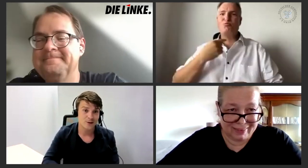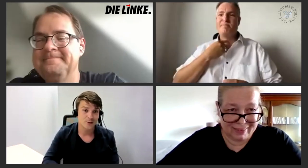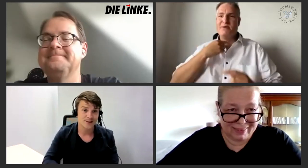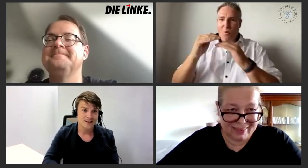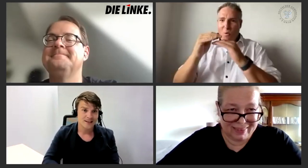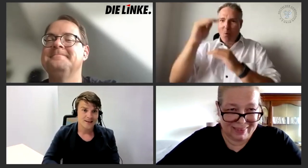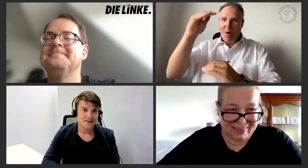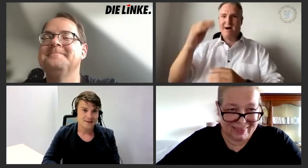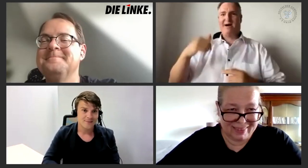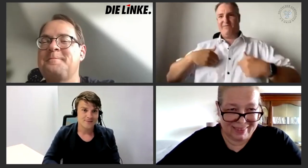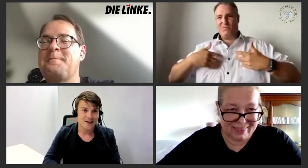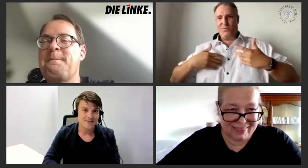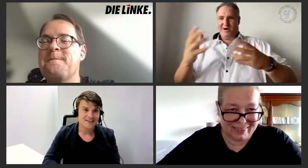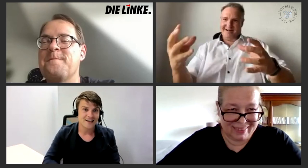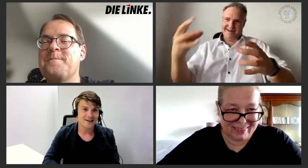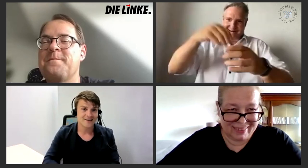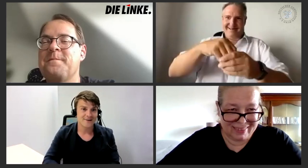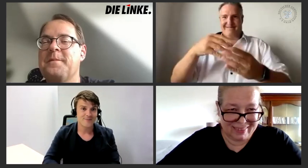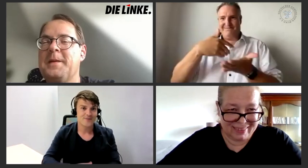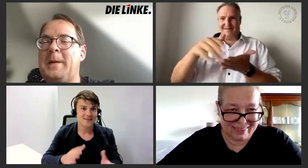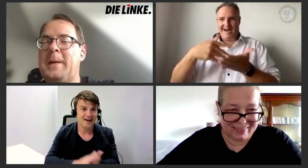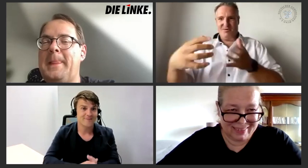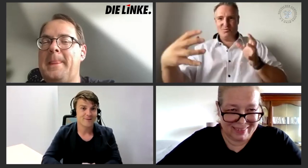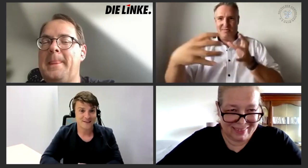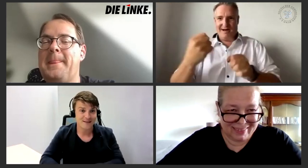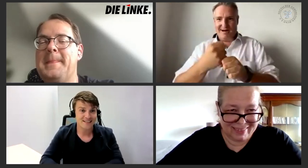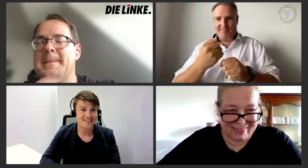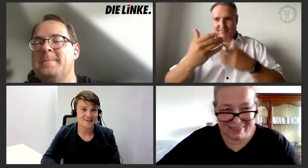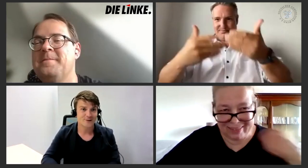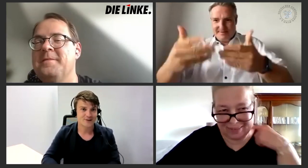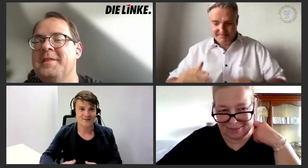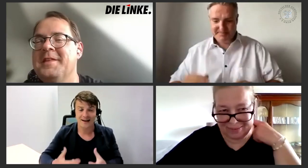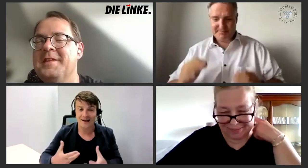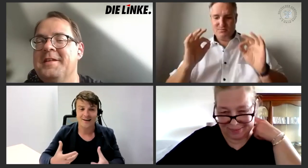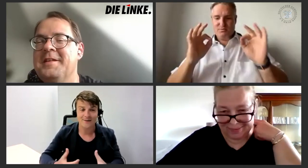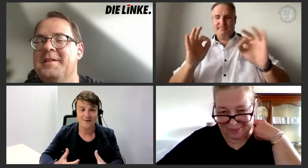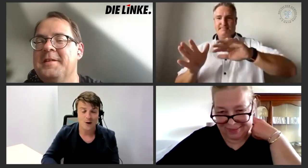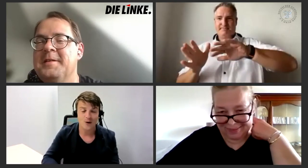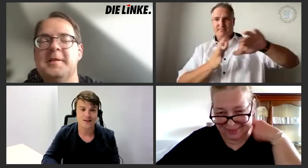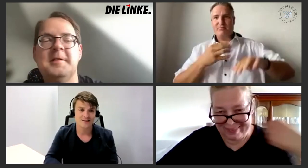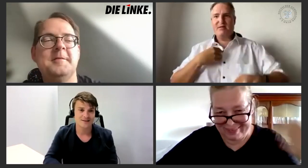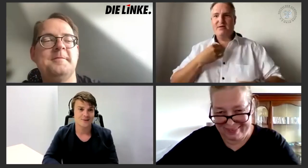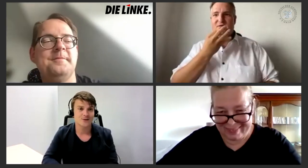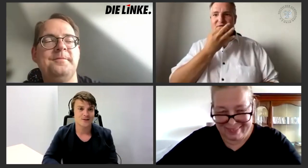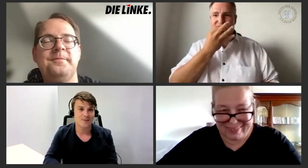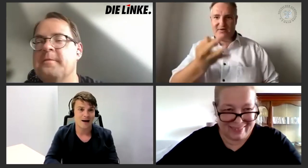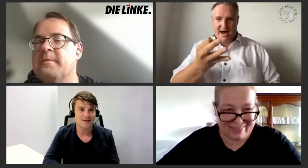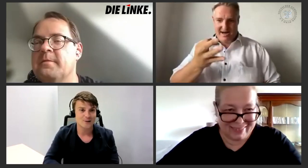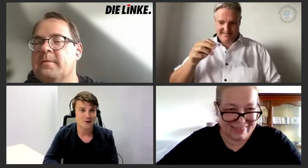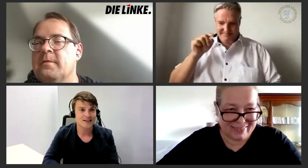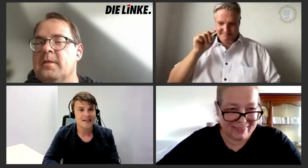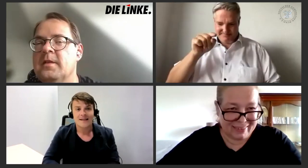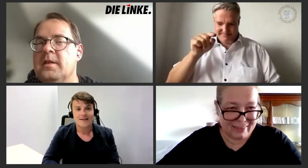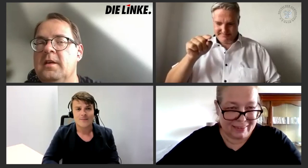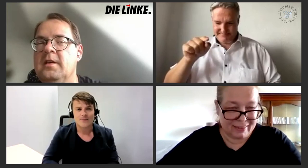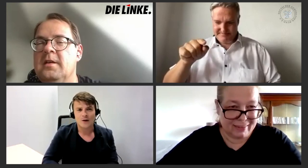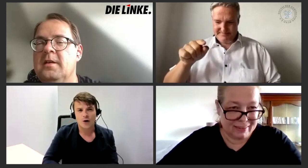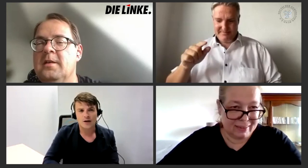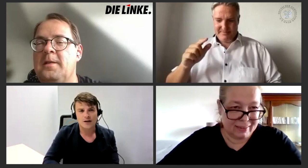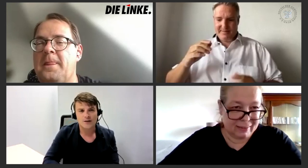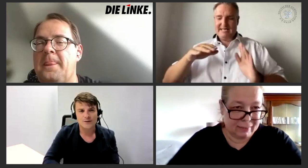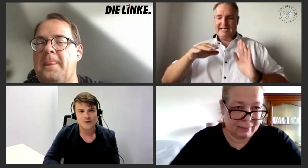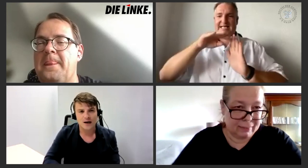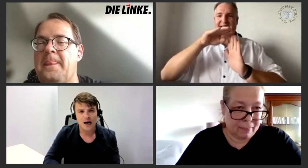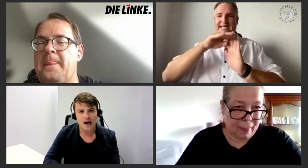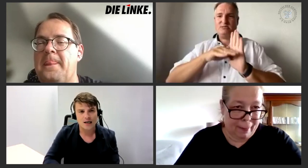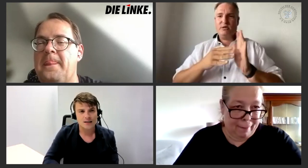Legislaturperiode. Wenn Sie da mit drin sind und das wir da auch dann zusammenarbeiten können.